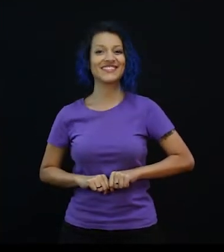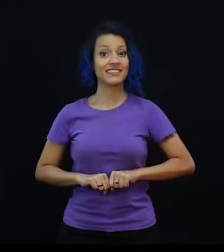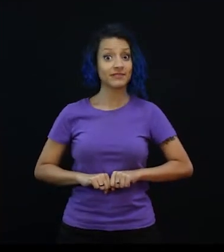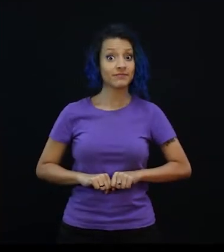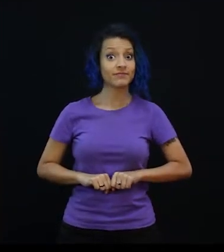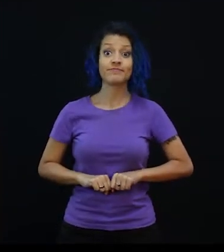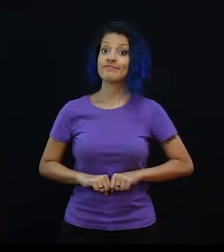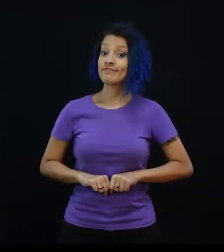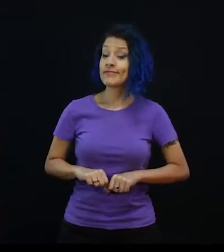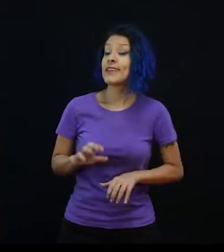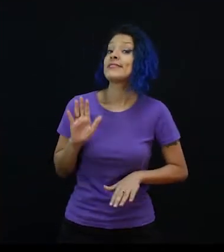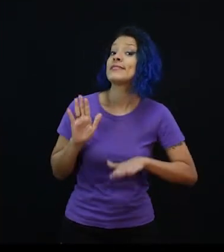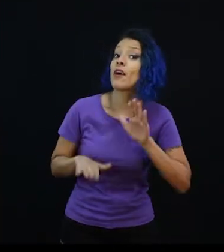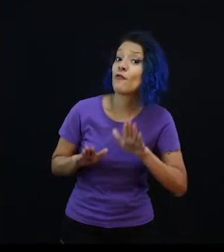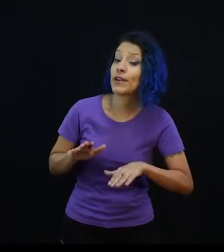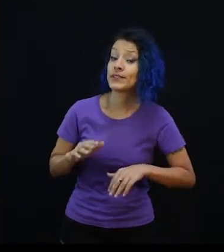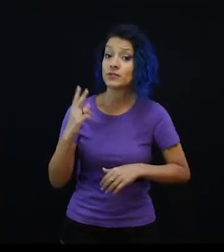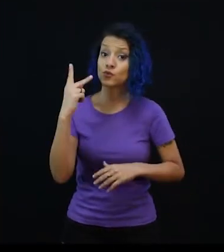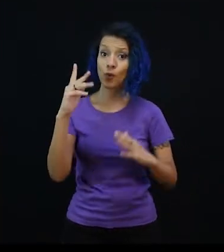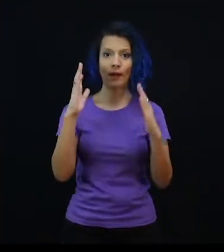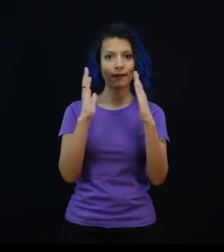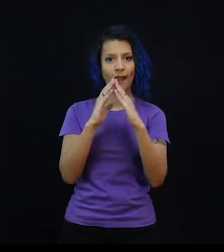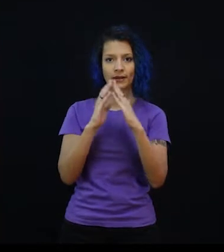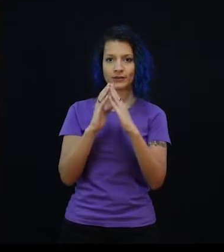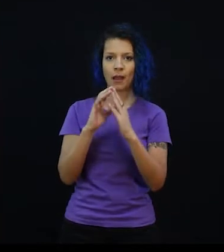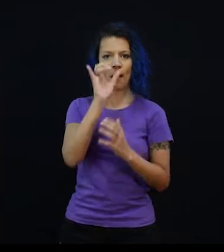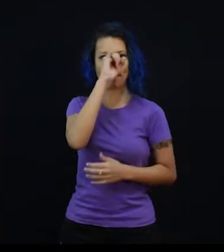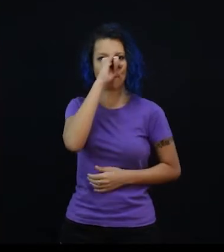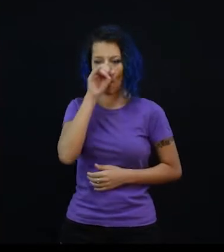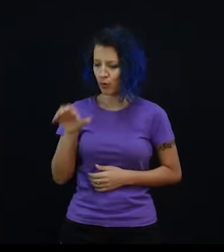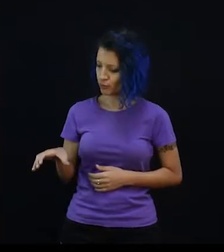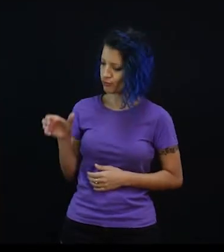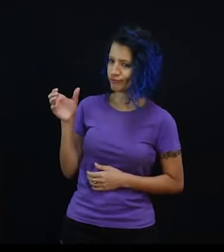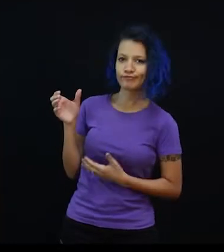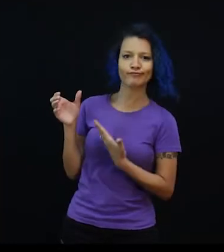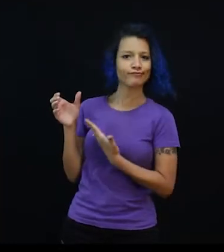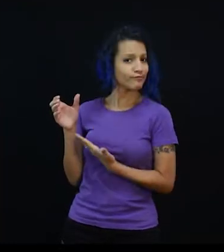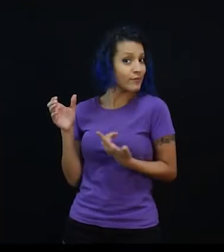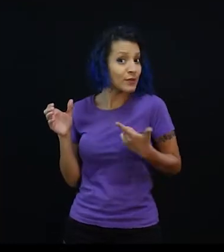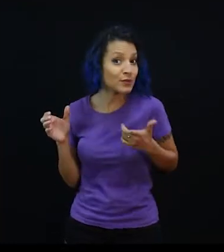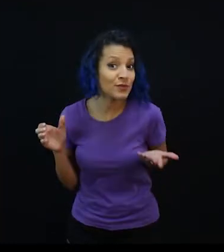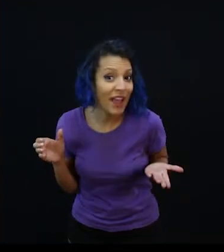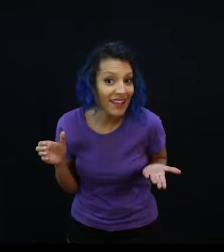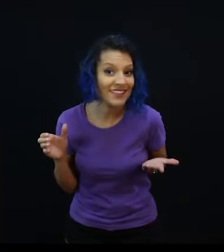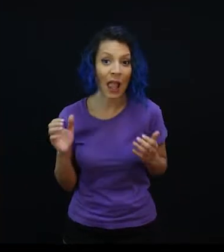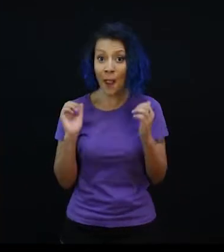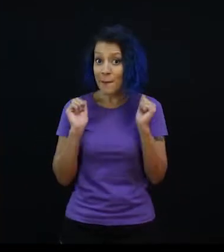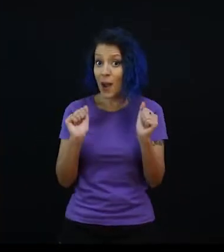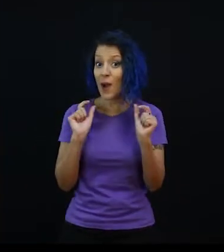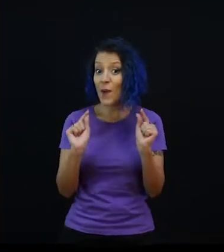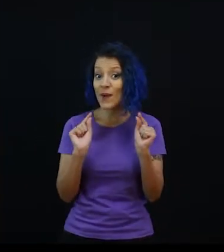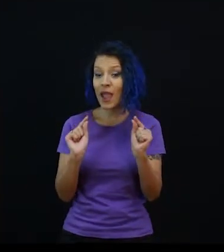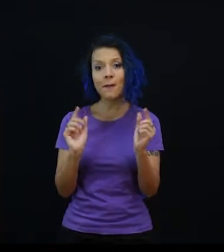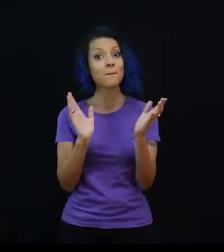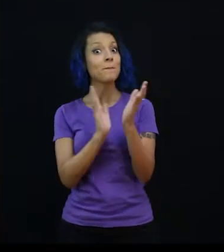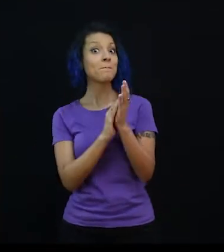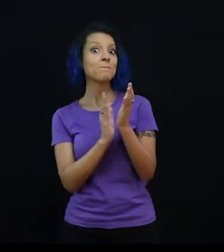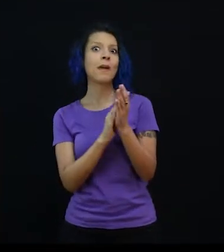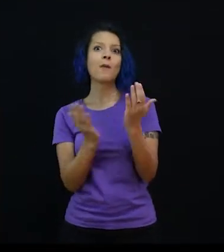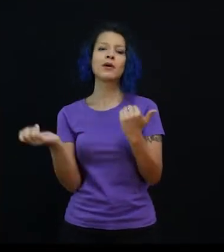Mas talvez em sua casa você não tenha um porco lindo com este aqui, você pode fazer o quê? Bater palmas, não é, Madá?